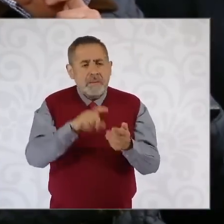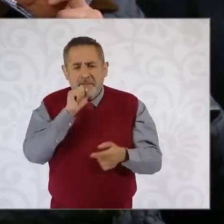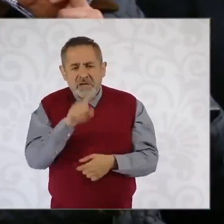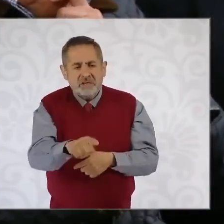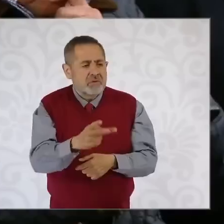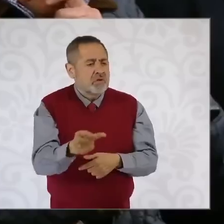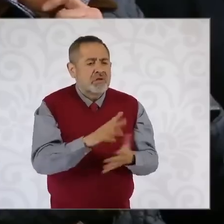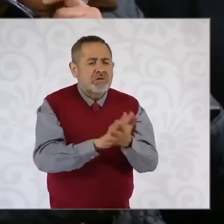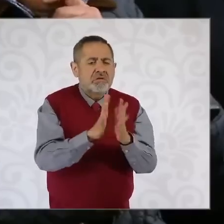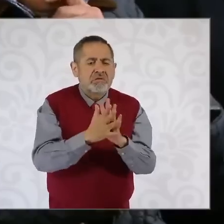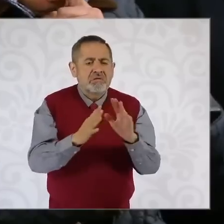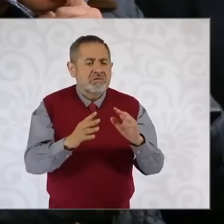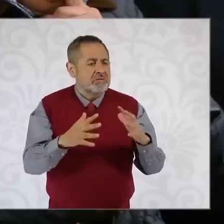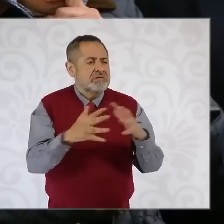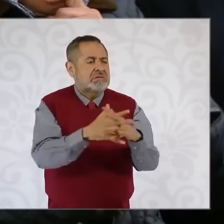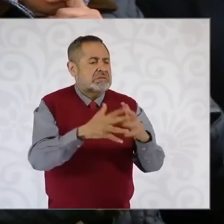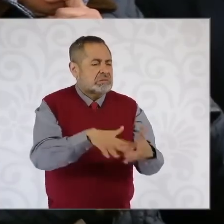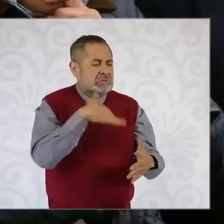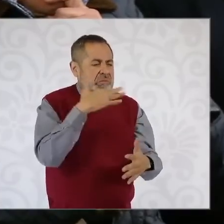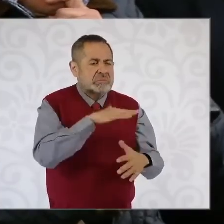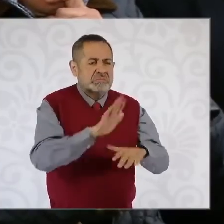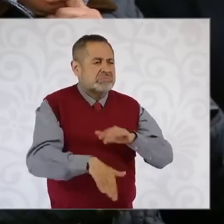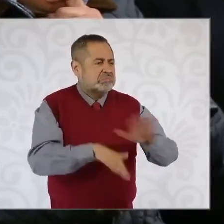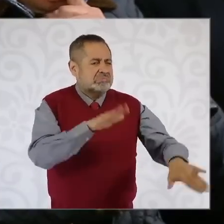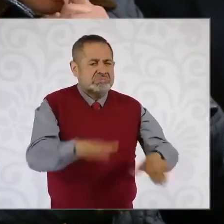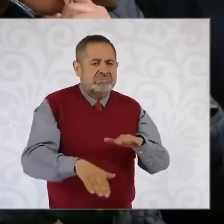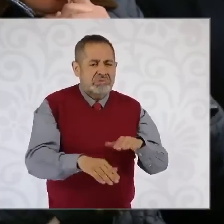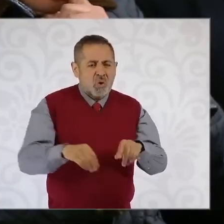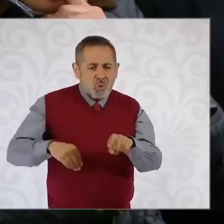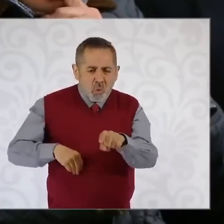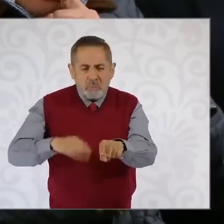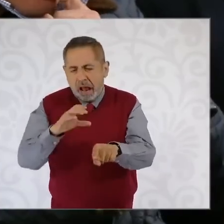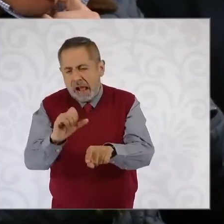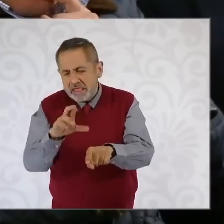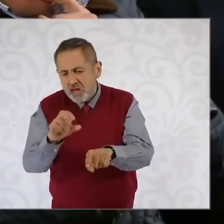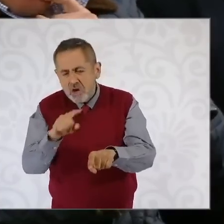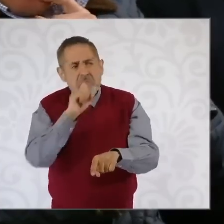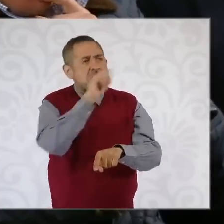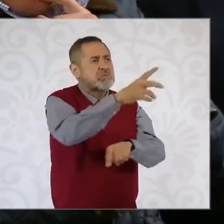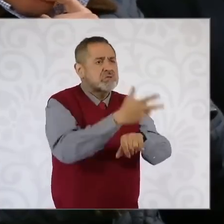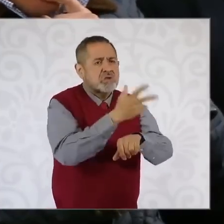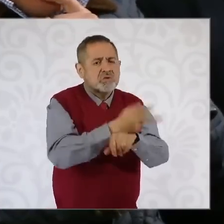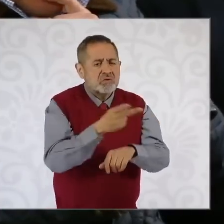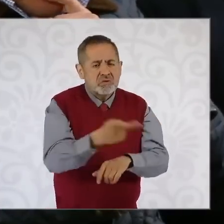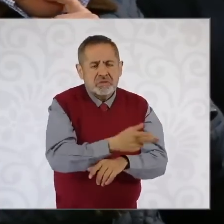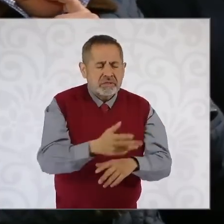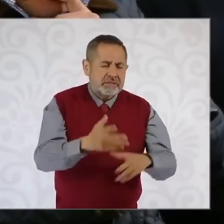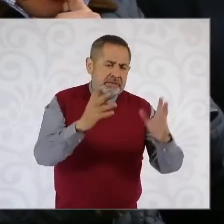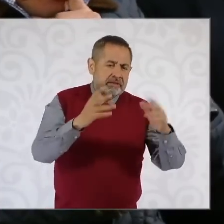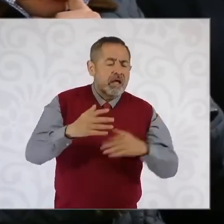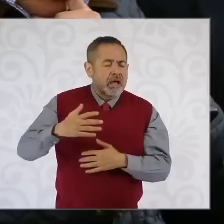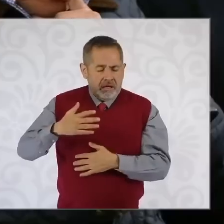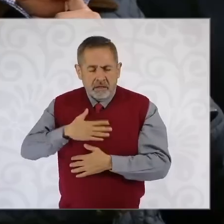pues una guerra Sangrienta en nuestro territorio Cuál es el trabajo de su gobierno que sé que está